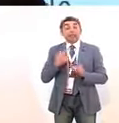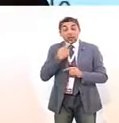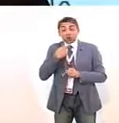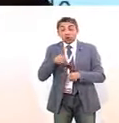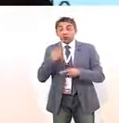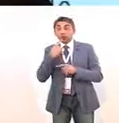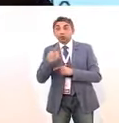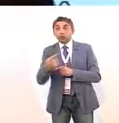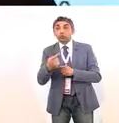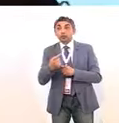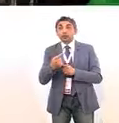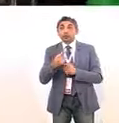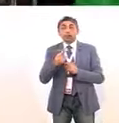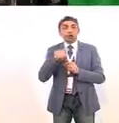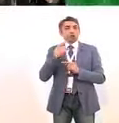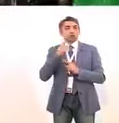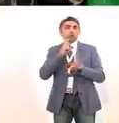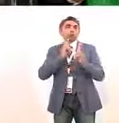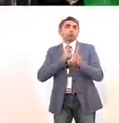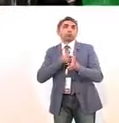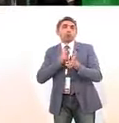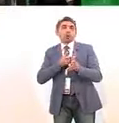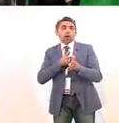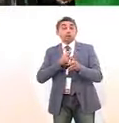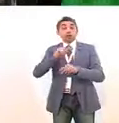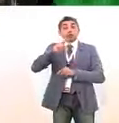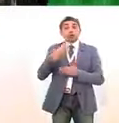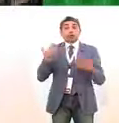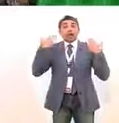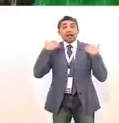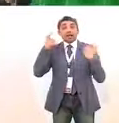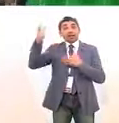dico anche che non facciamo polemiche con la seconda carica dello Stato perché siamo